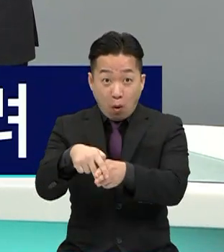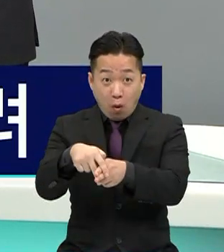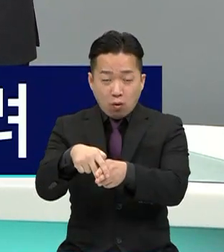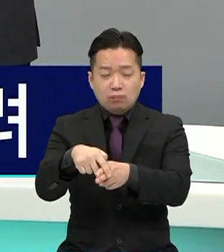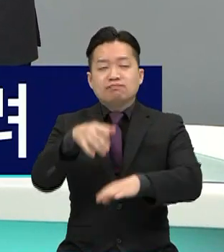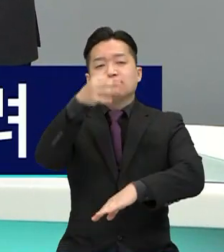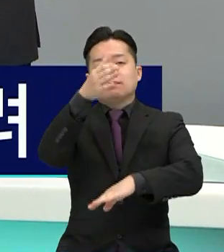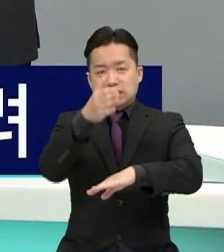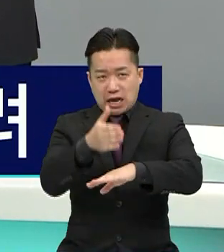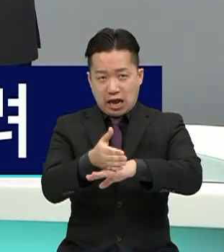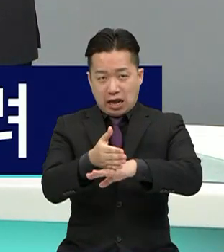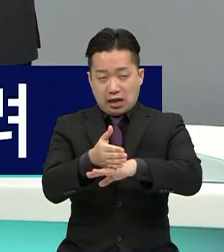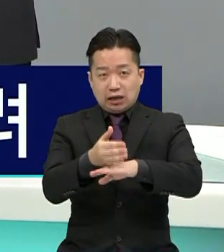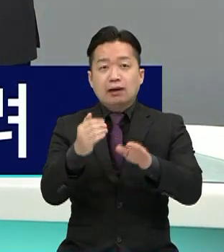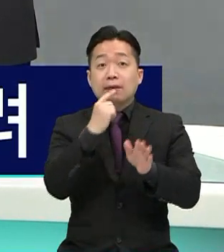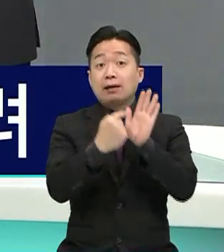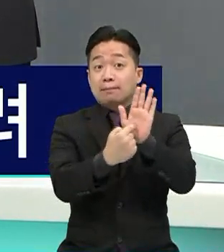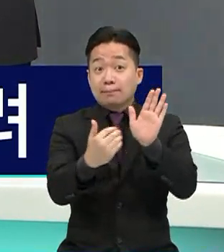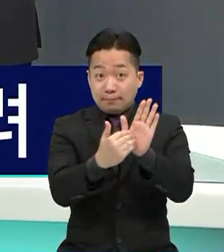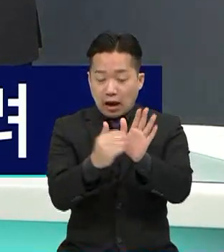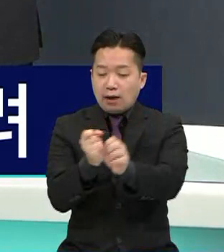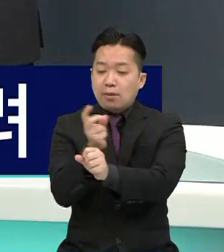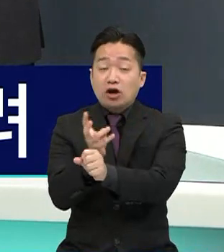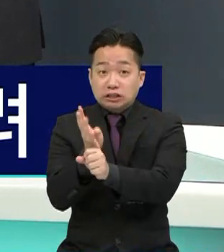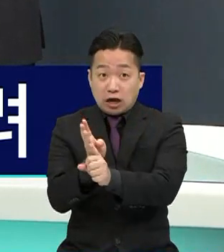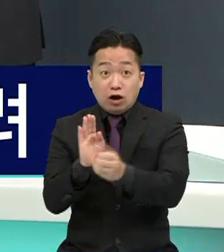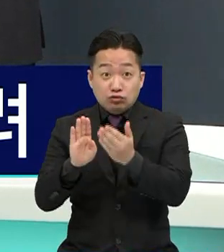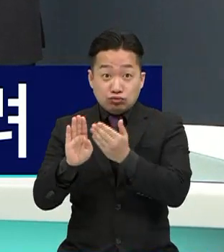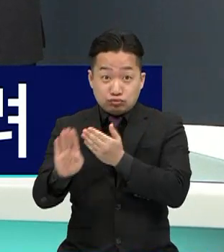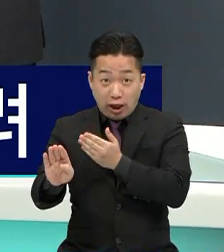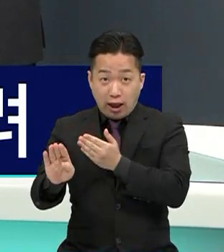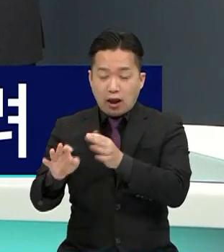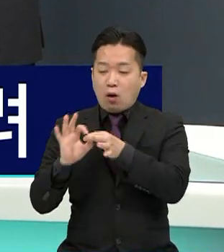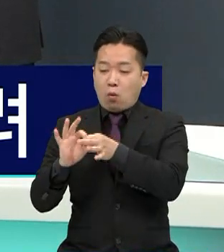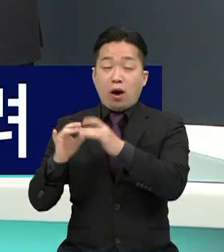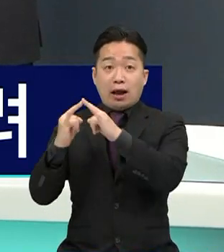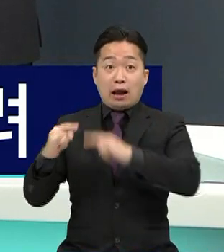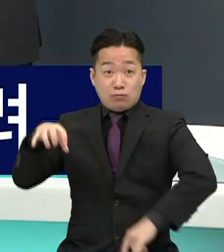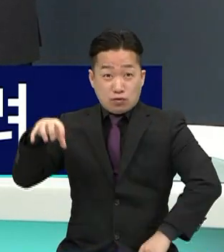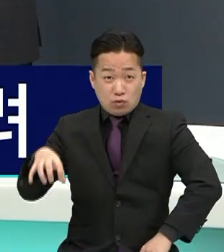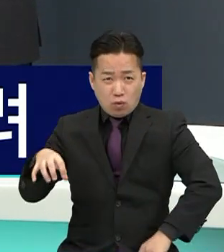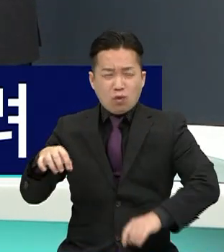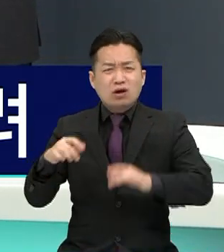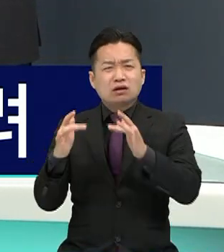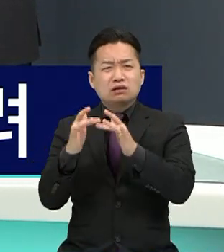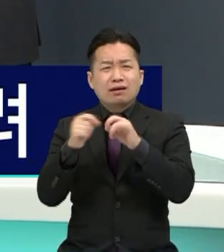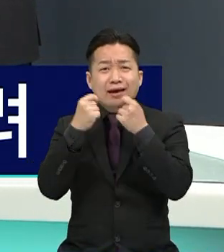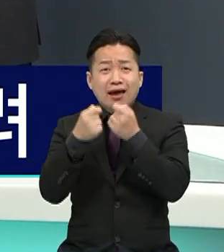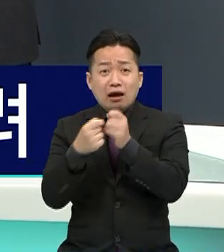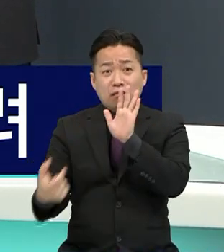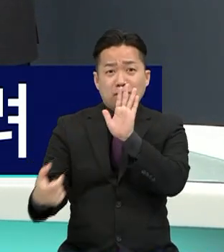송구하다면서 사과한 지 몇 시간 만에 윤 후보 캠프에서 SNS에 부적절한 사진을 올려 논란이 더욱 커지고 있습니다.